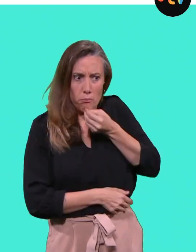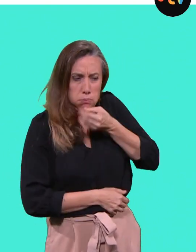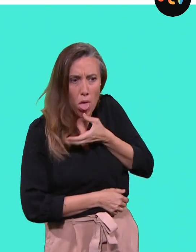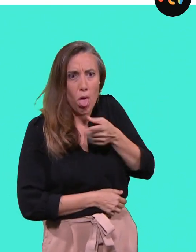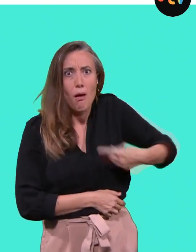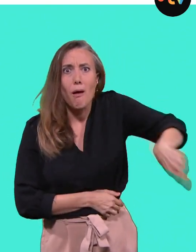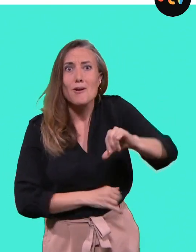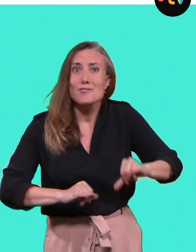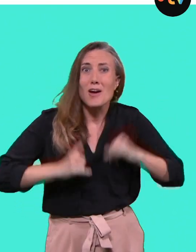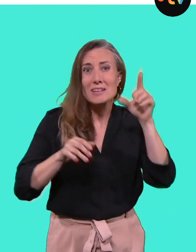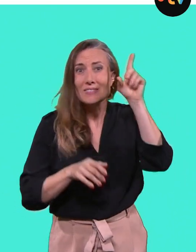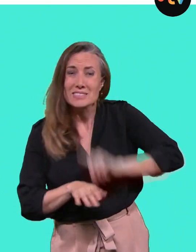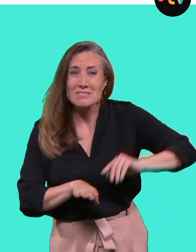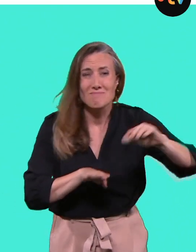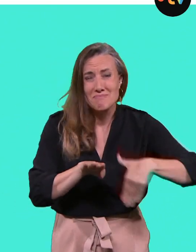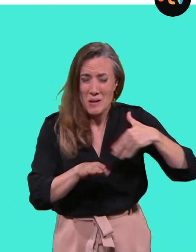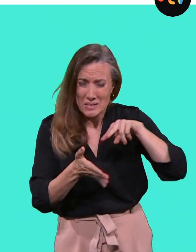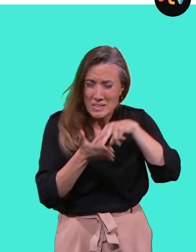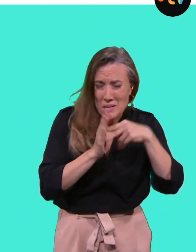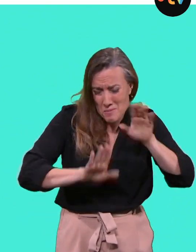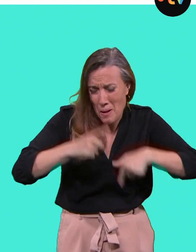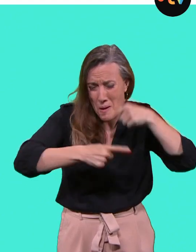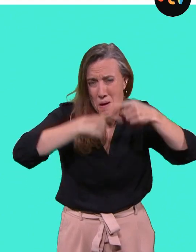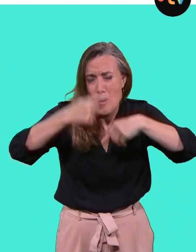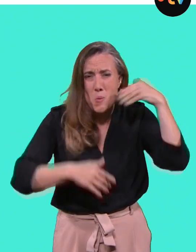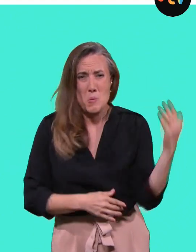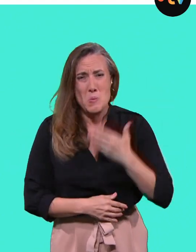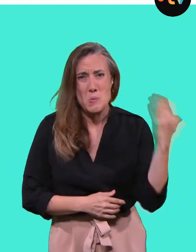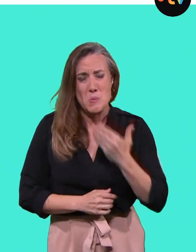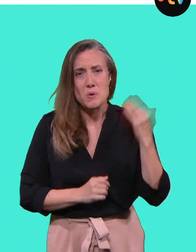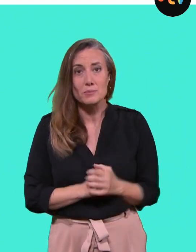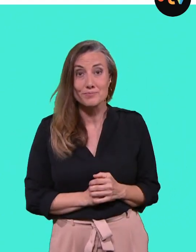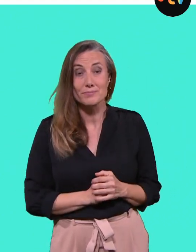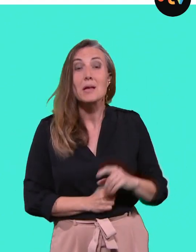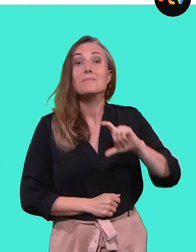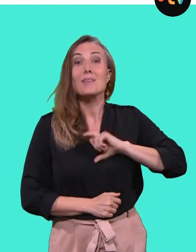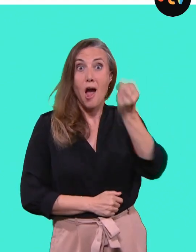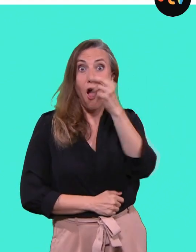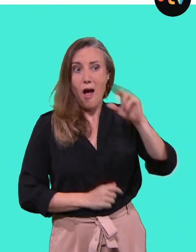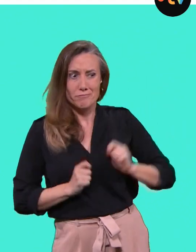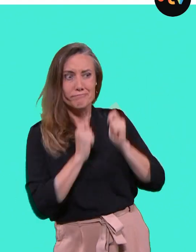Et ce sont les jeunes filles qui ont surpris le public par leur audace et leur maîtrise des figures.